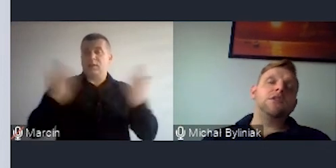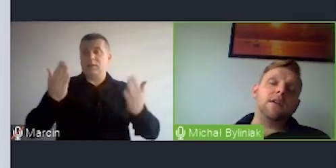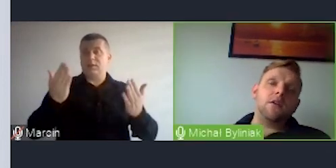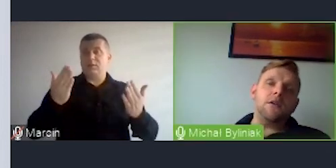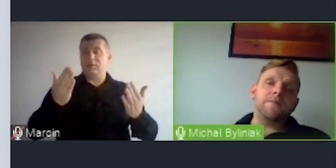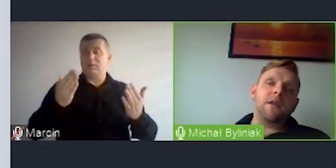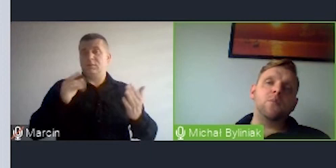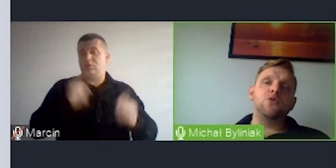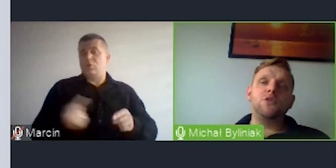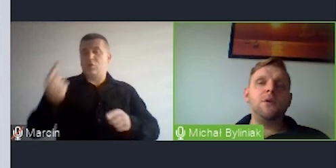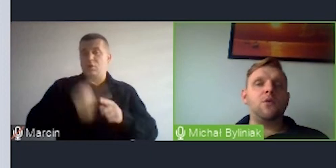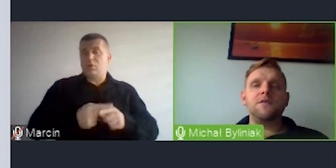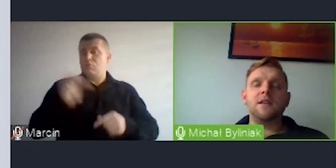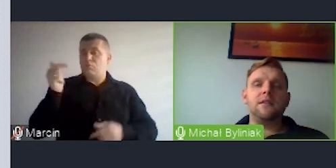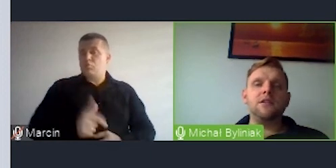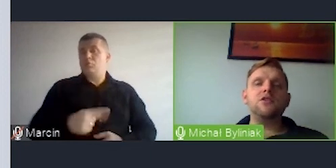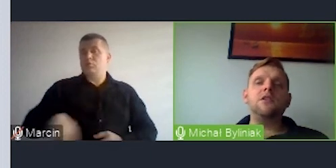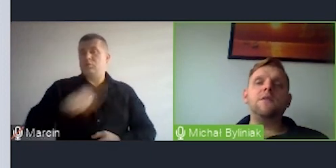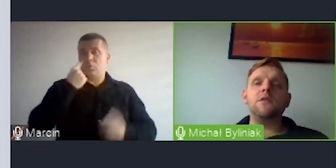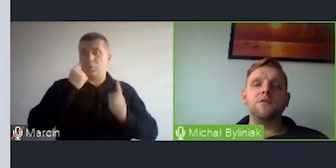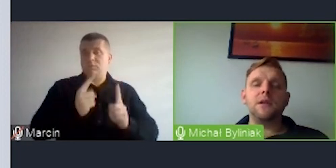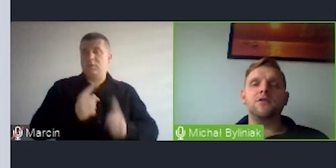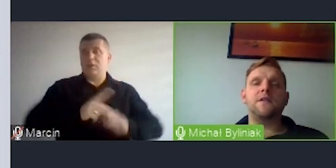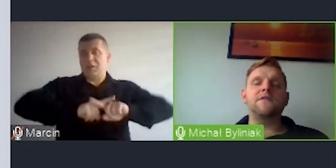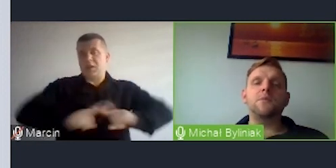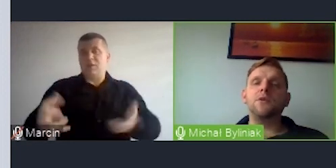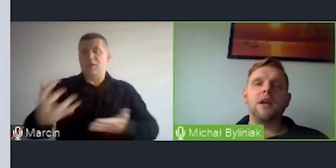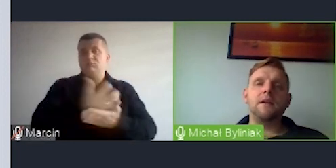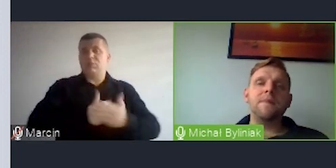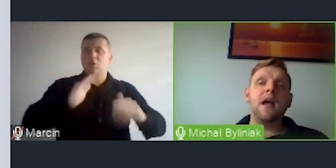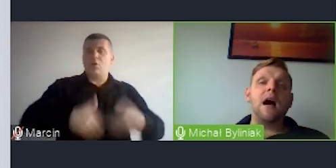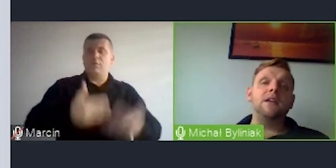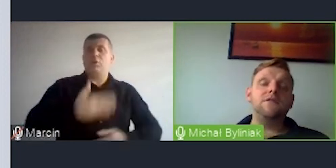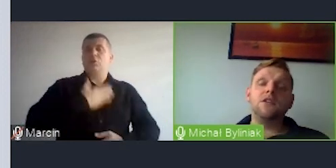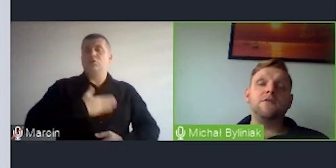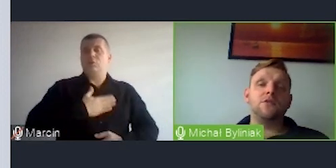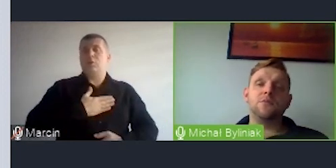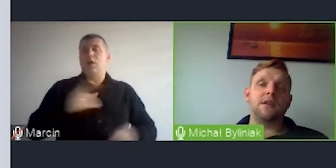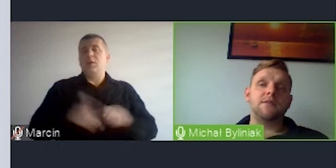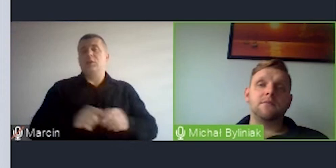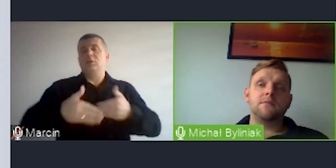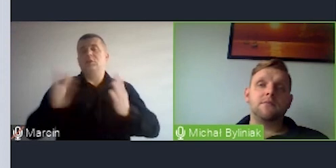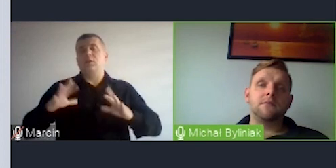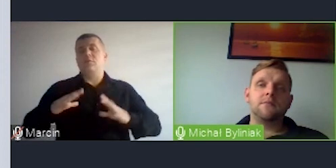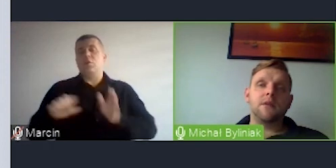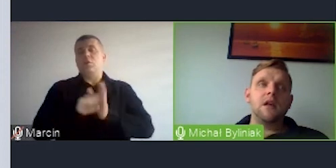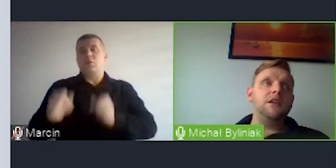Do tego musimy uwzględnić, że nie wolno zbierać ofert w soboty, ani w dzień wolny od pracy.